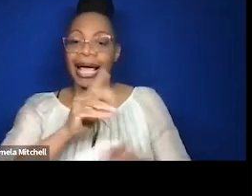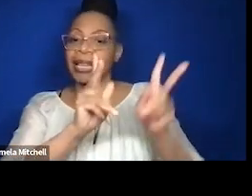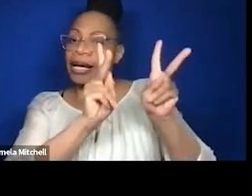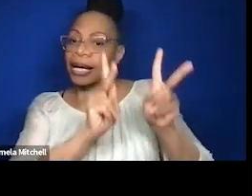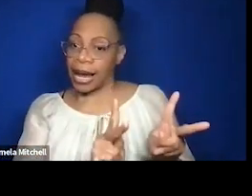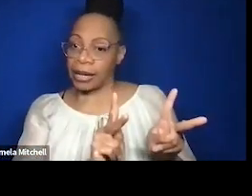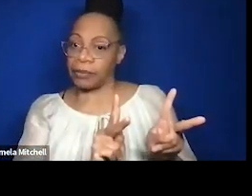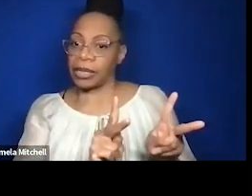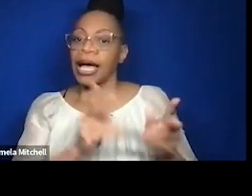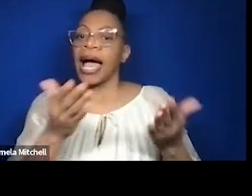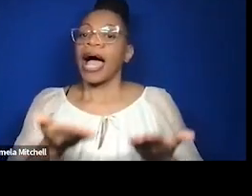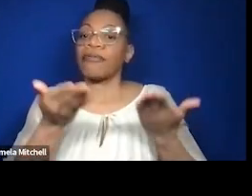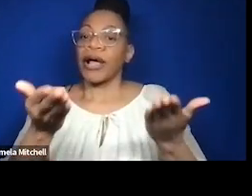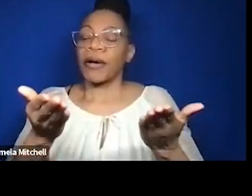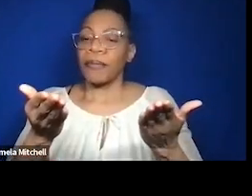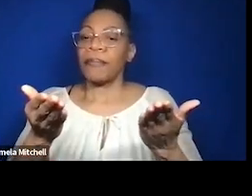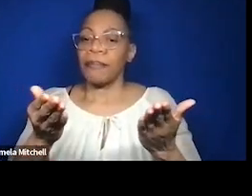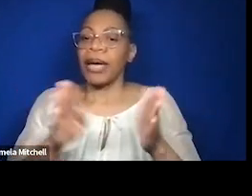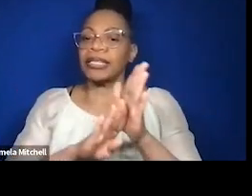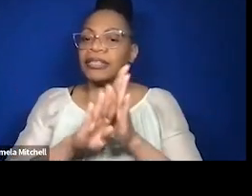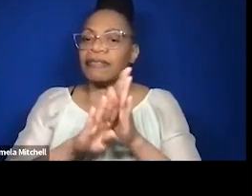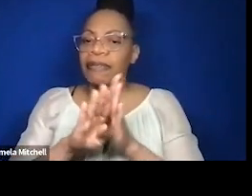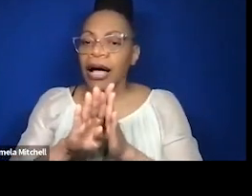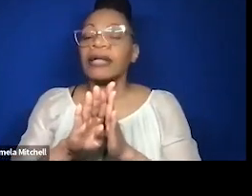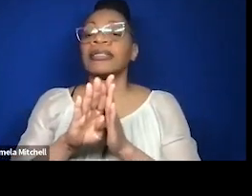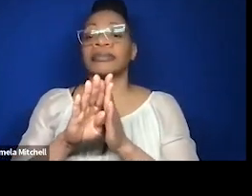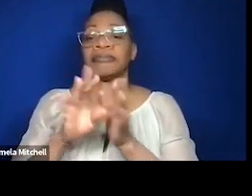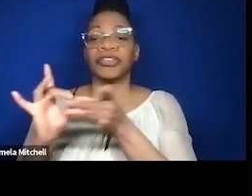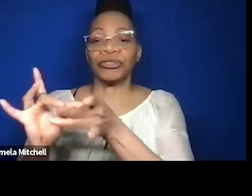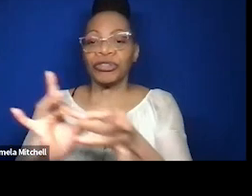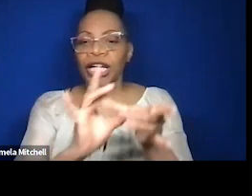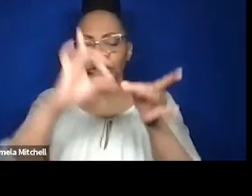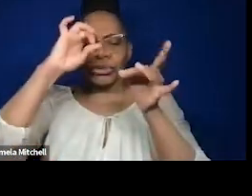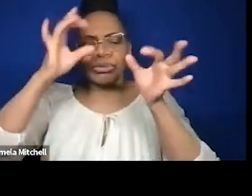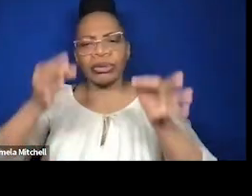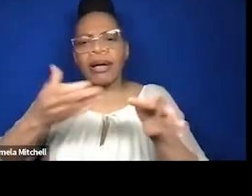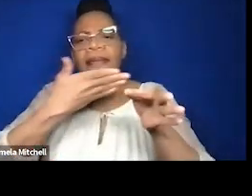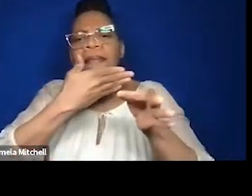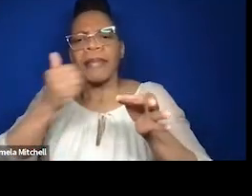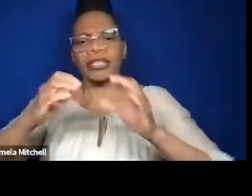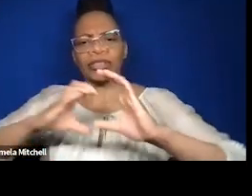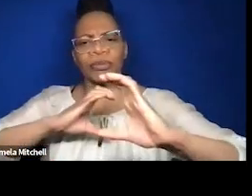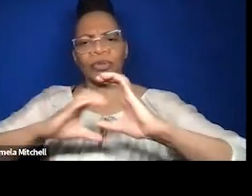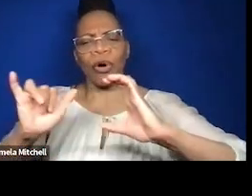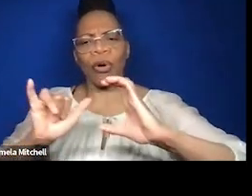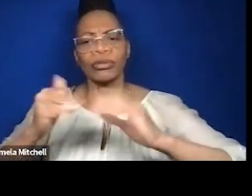También recomiendo desarrollar esa relación para determinar la mejor comunicación y proceso.